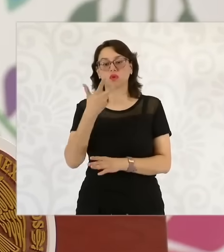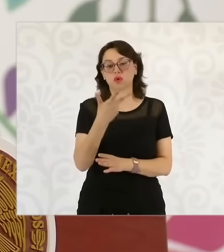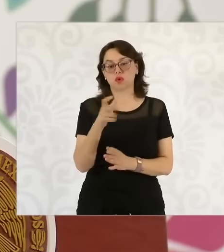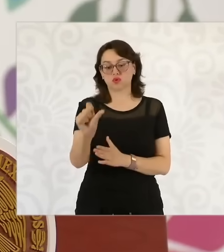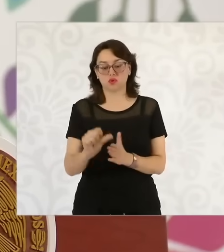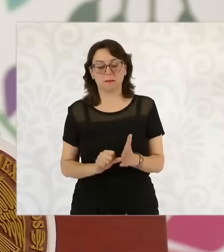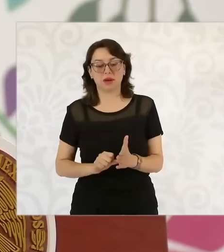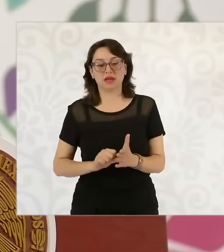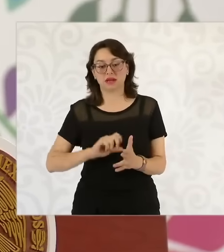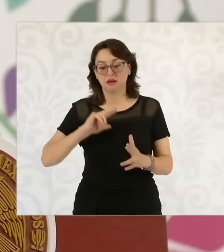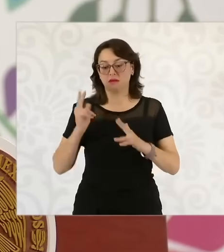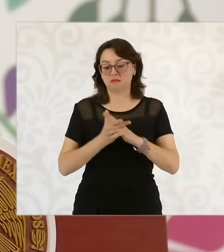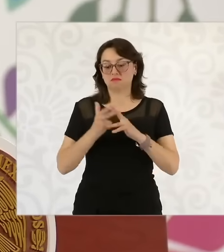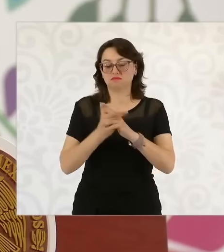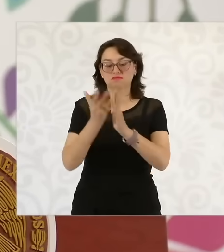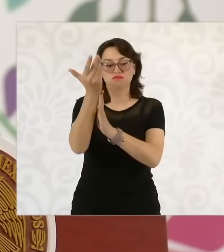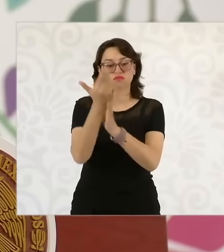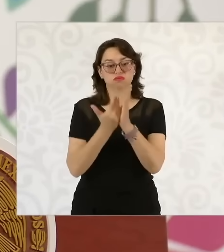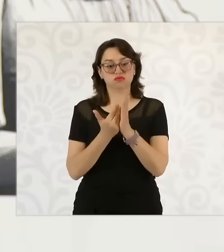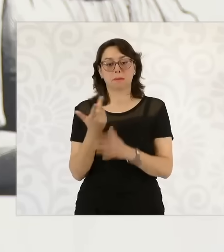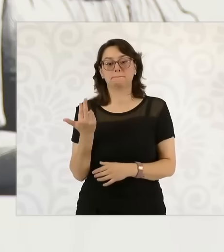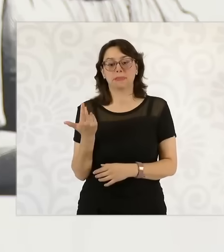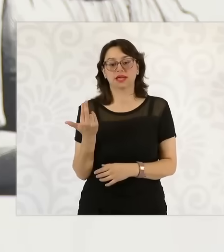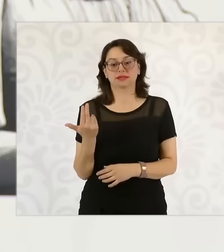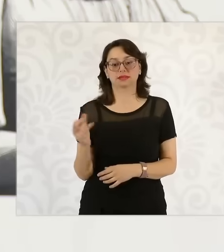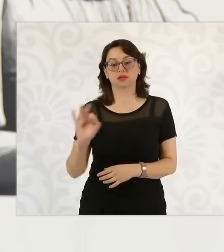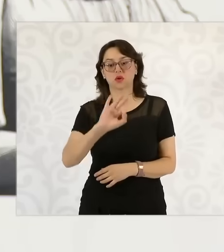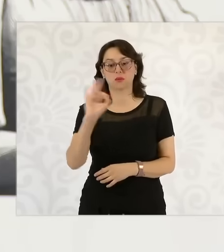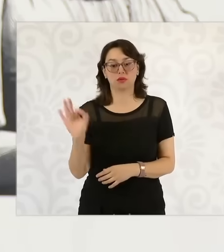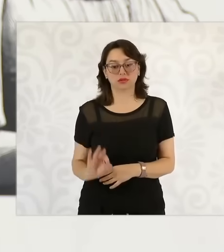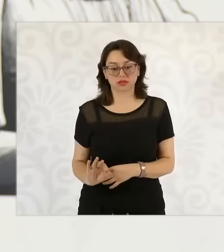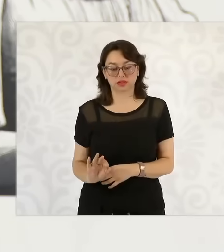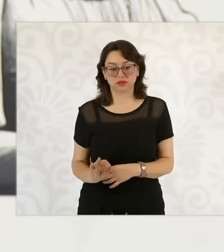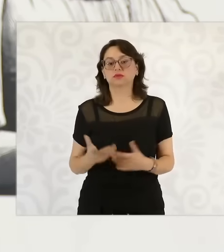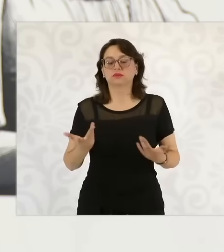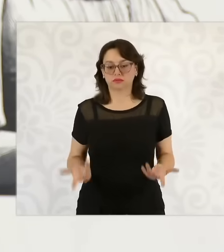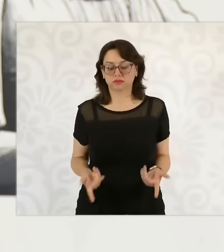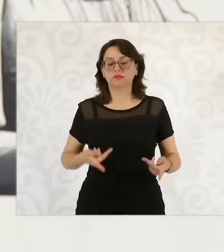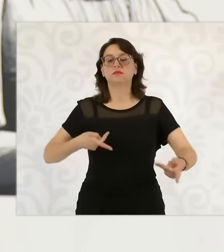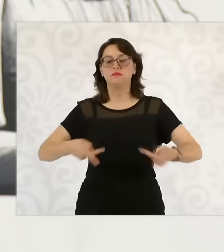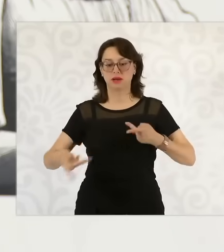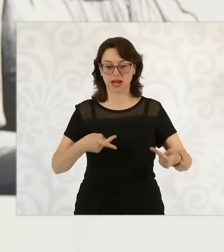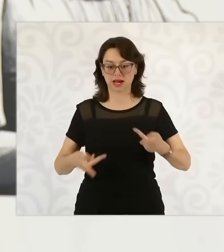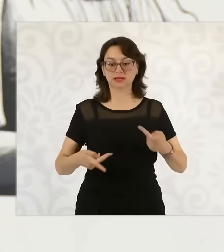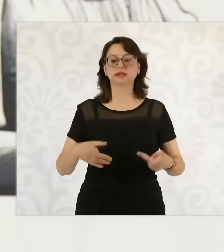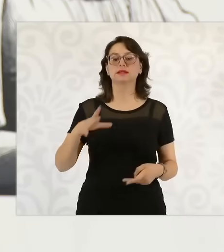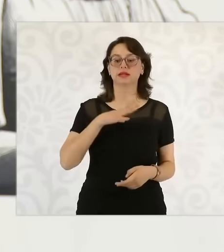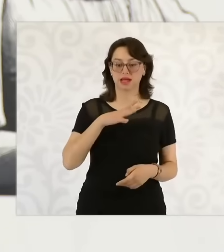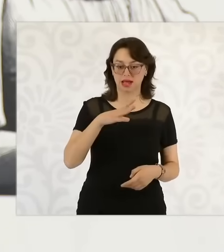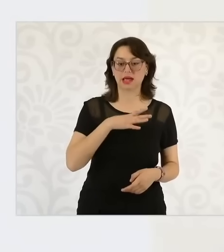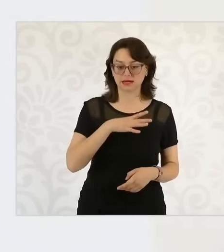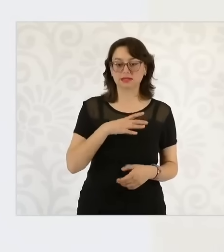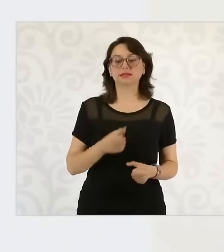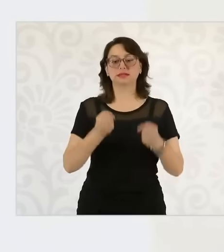fecha es de 25% entonces hay una estrategia para atender la seguridad y nos coordinamos y